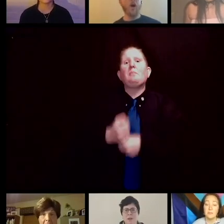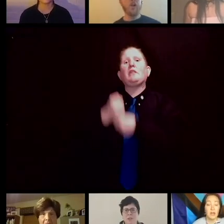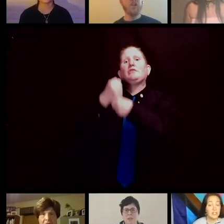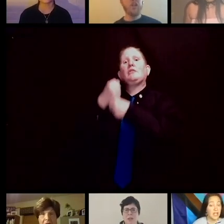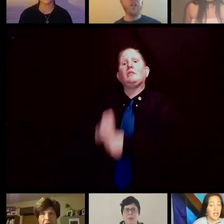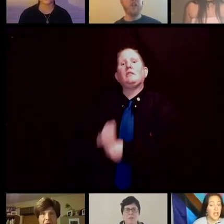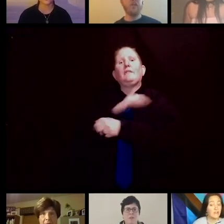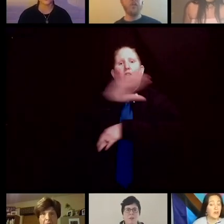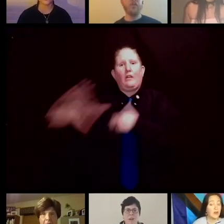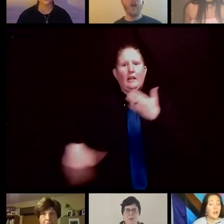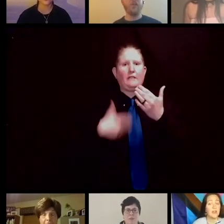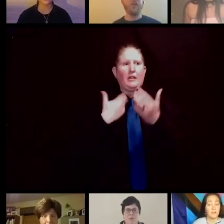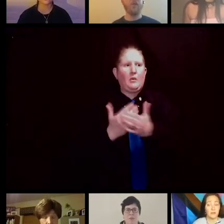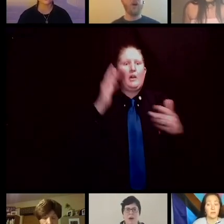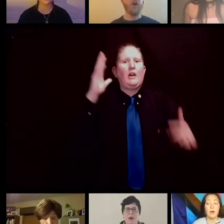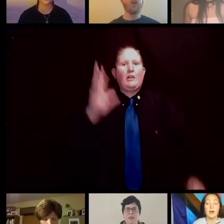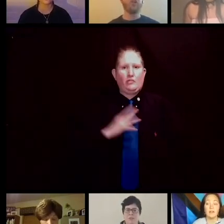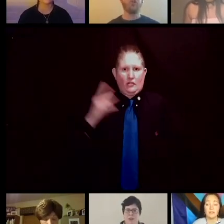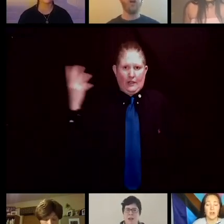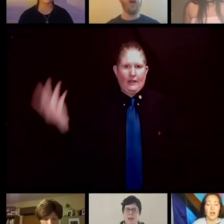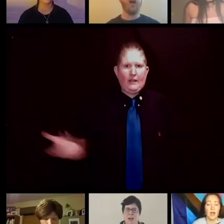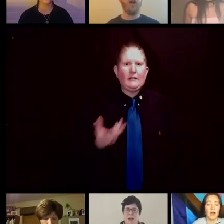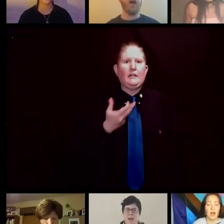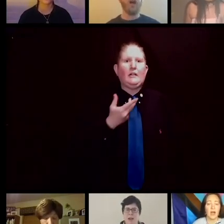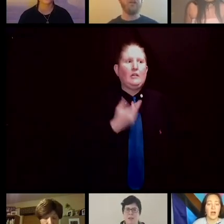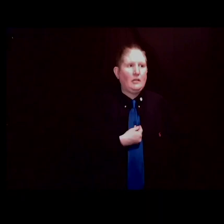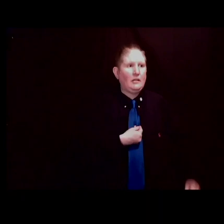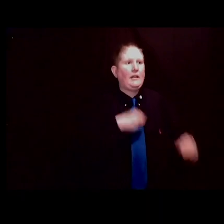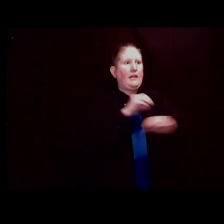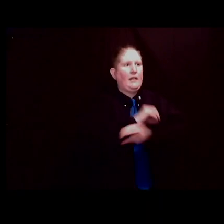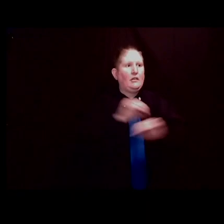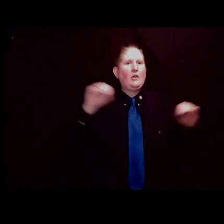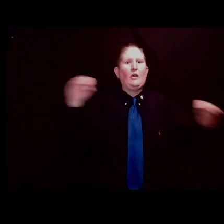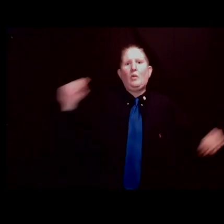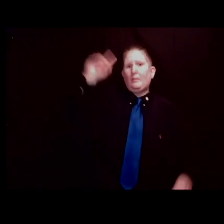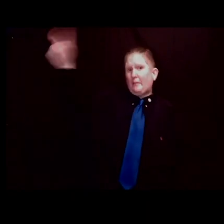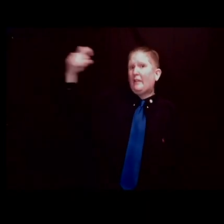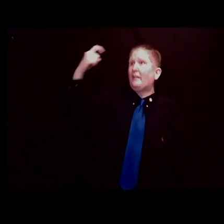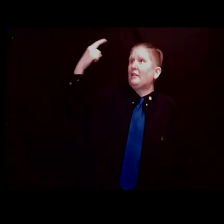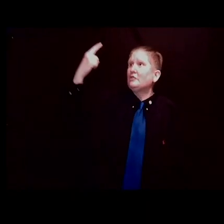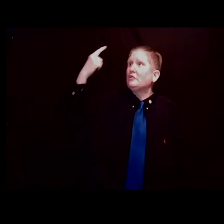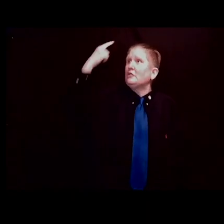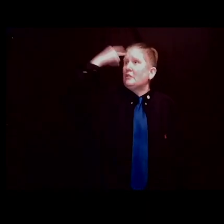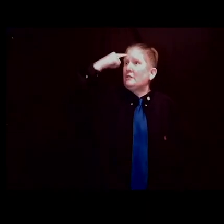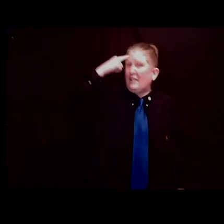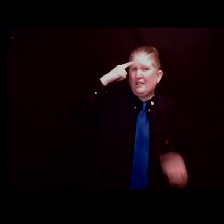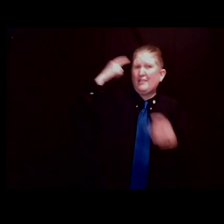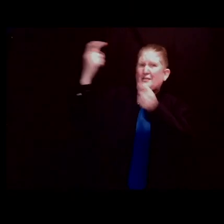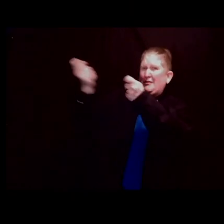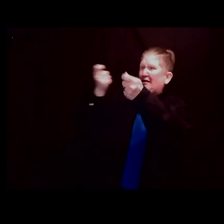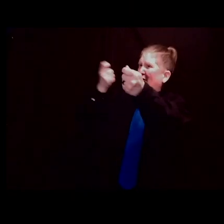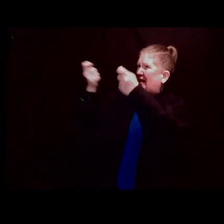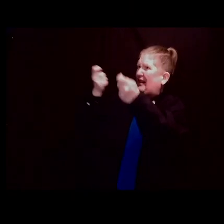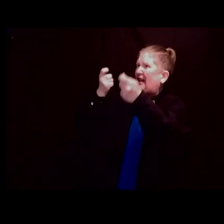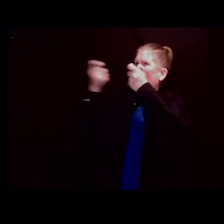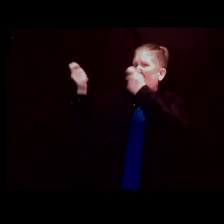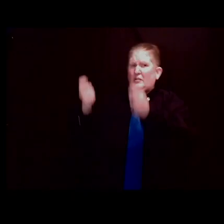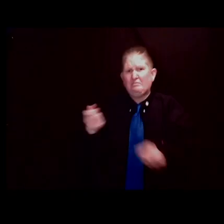Marchando por todos los trans No dejaré que el odio me cambie